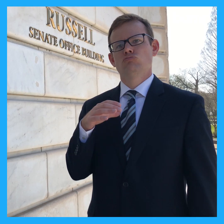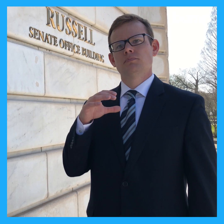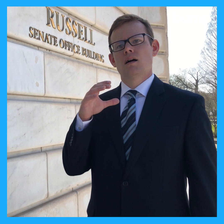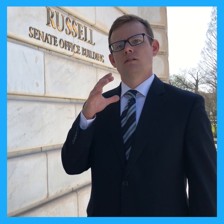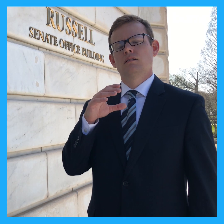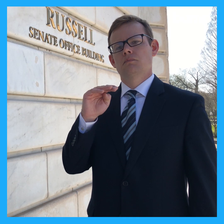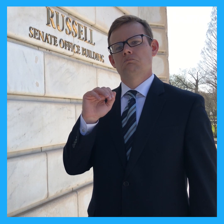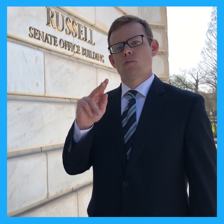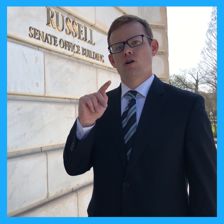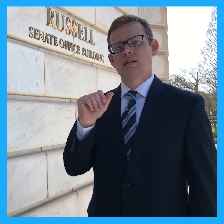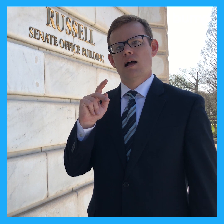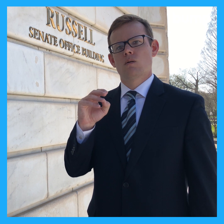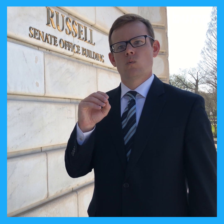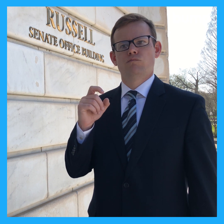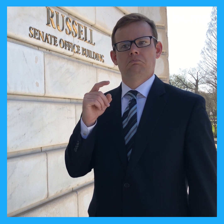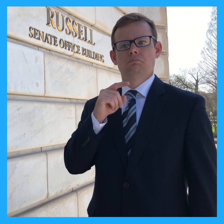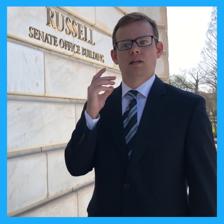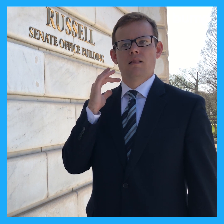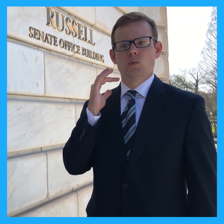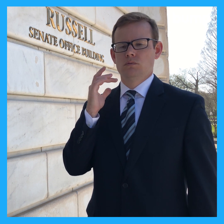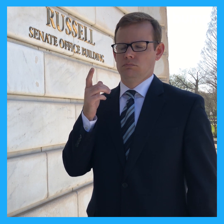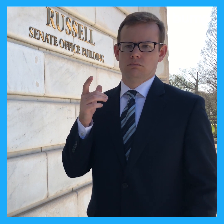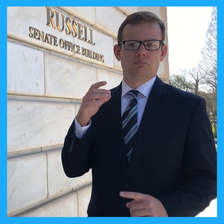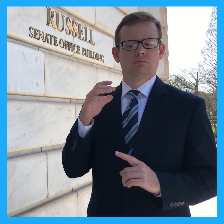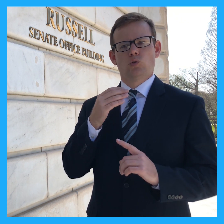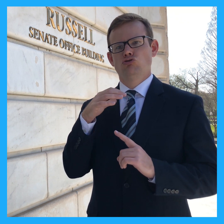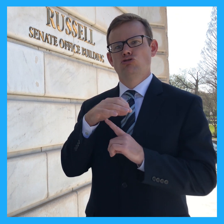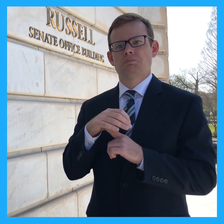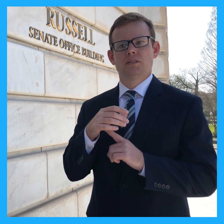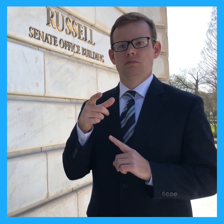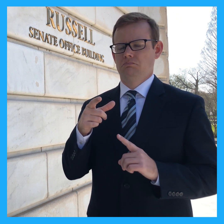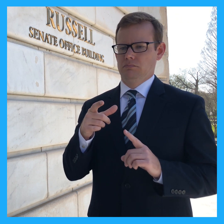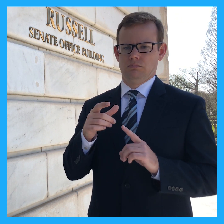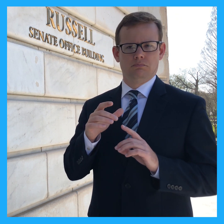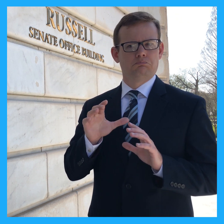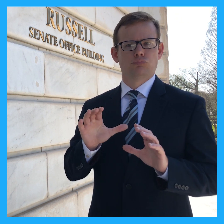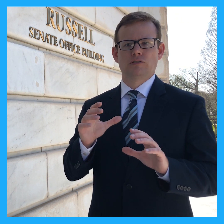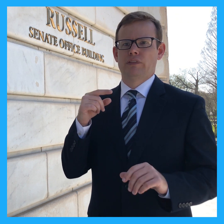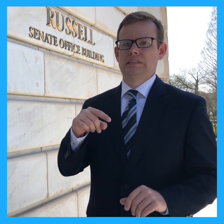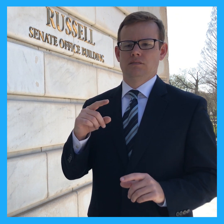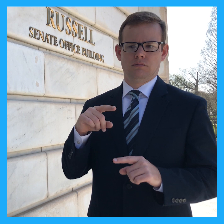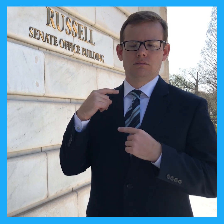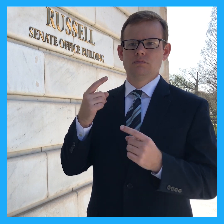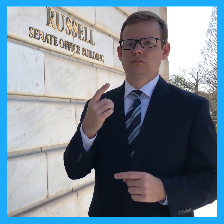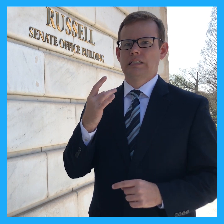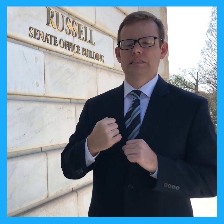El Congresista Mark Takano de California ha sido nuestro campeón. Ha estado presionando para que este proyecto sea ley por ocho años.